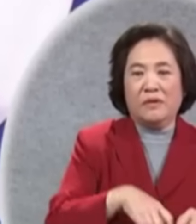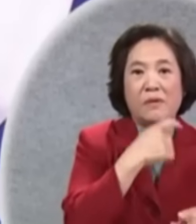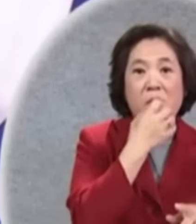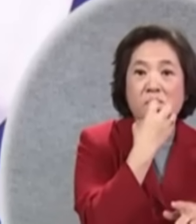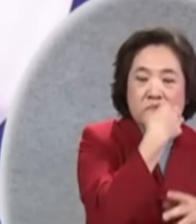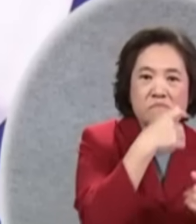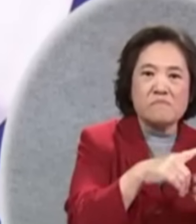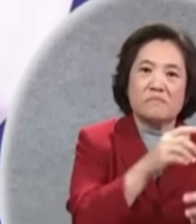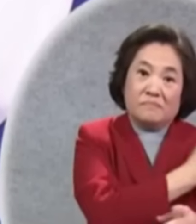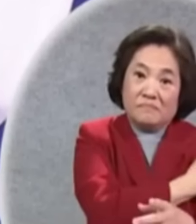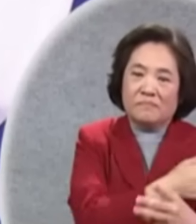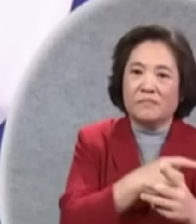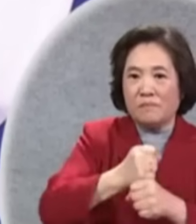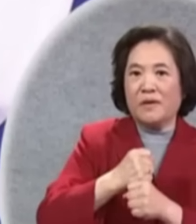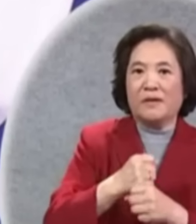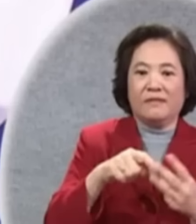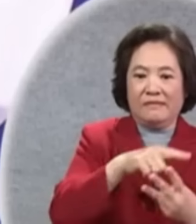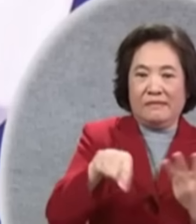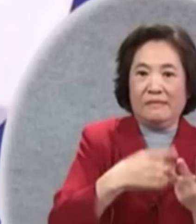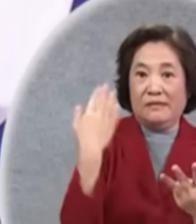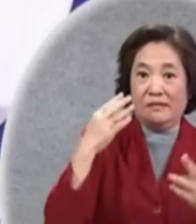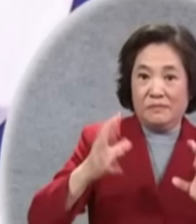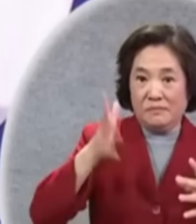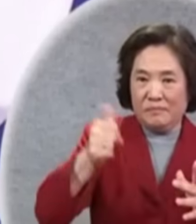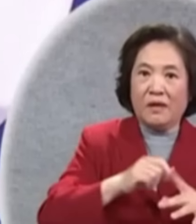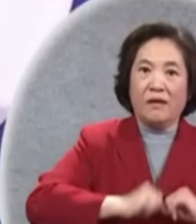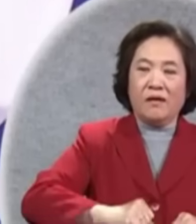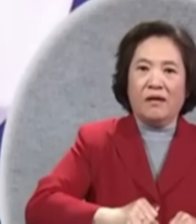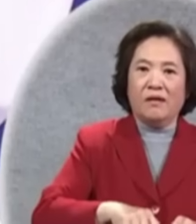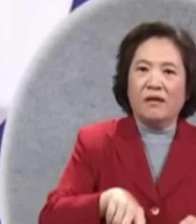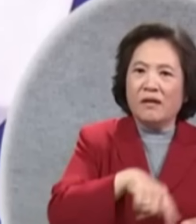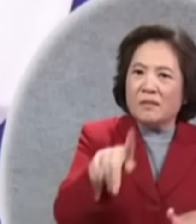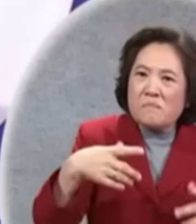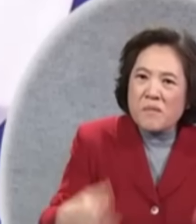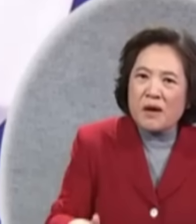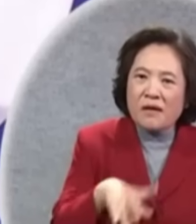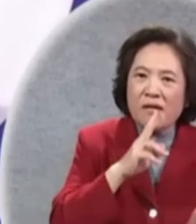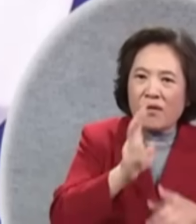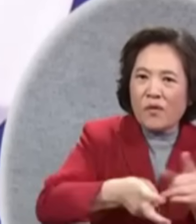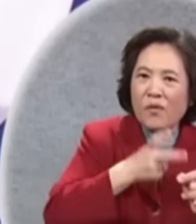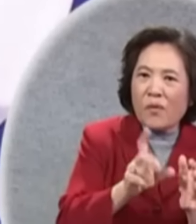陳總統 馬總統 你們幹了20多年總統 請問